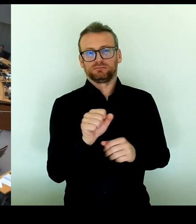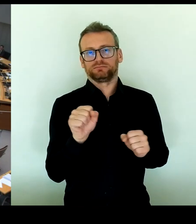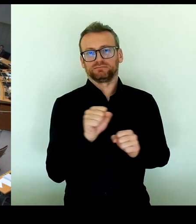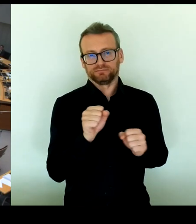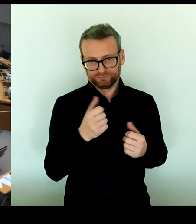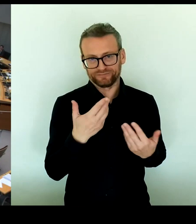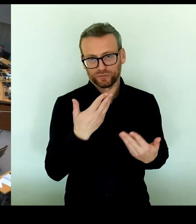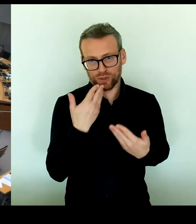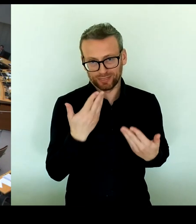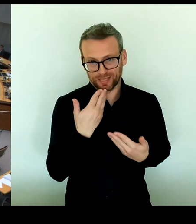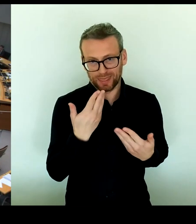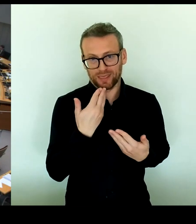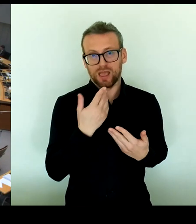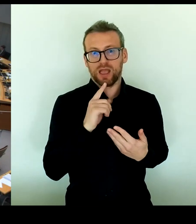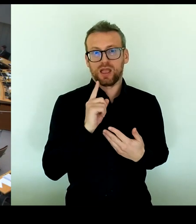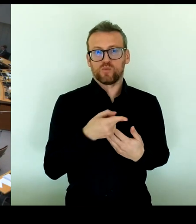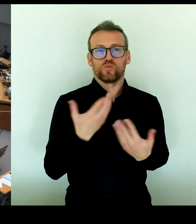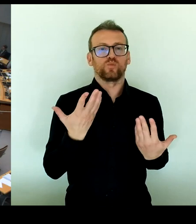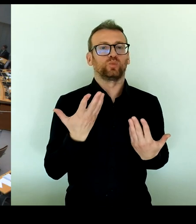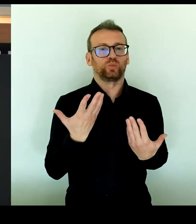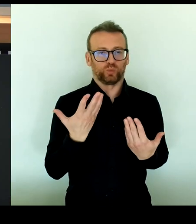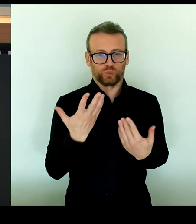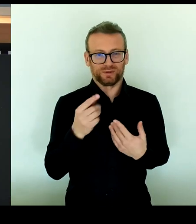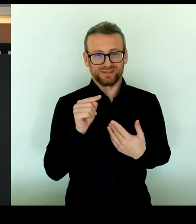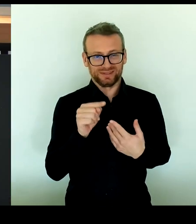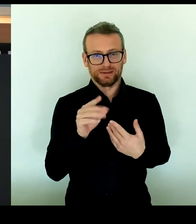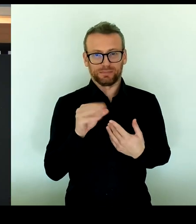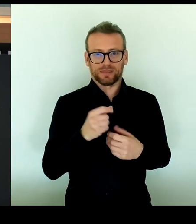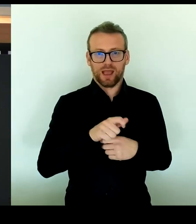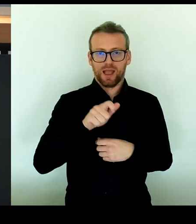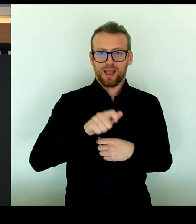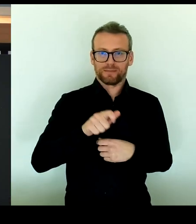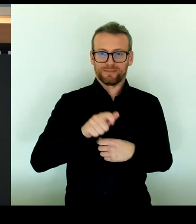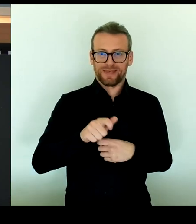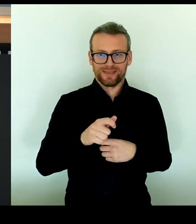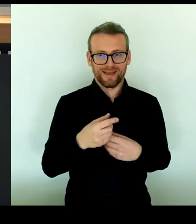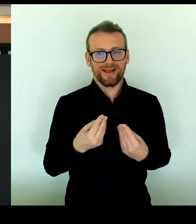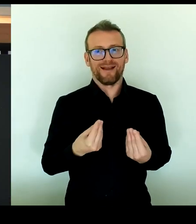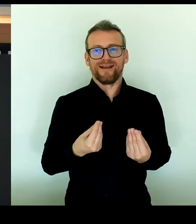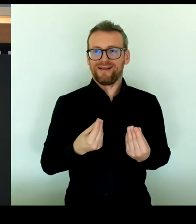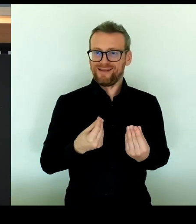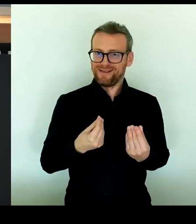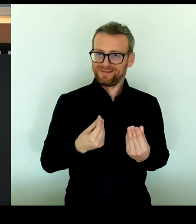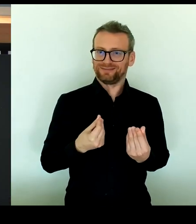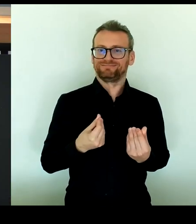(Beifall) Wir sprechen heute über den Jahresbericht meiner Behörde für das Jahr 2020.